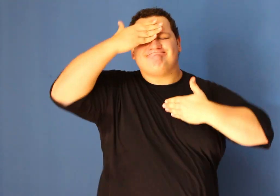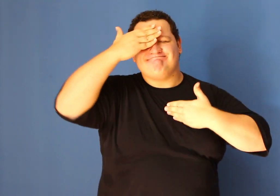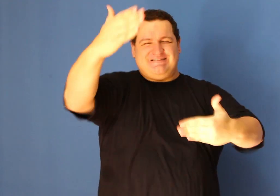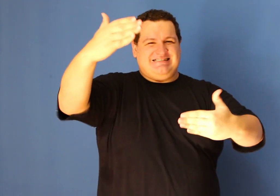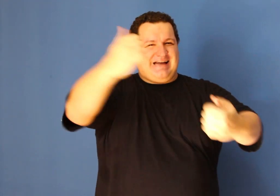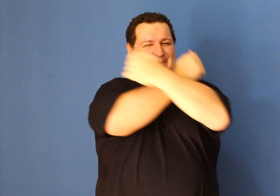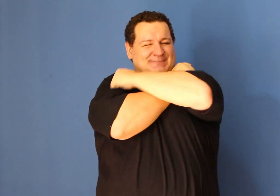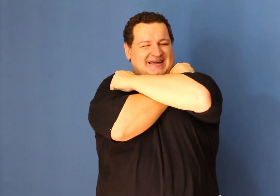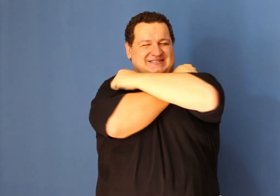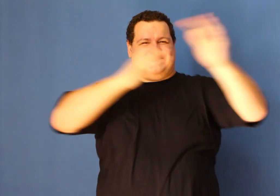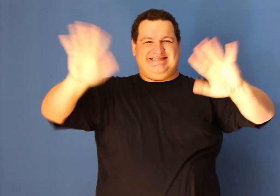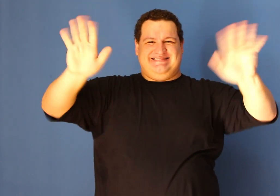Obrigado e abraços!